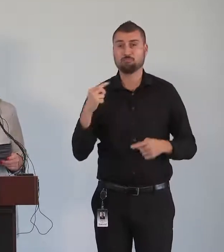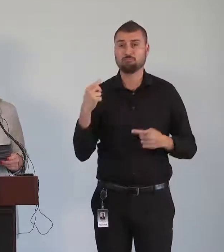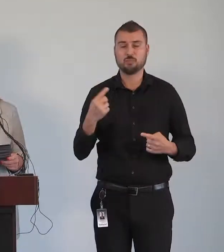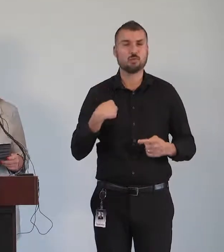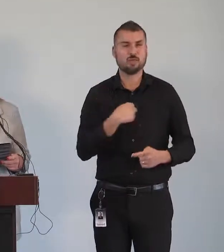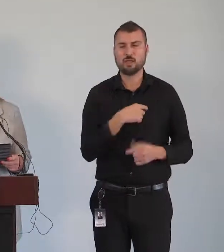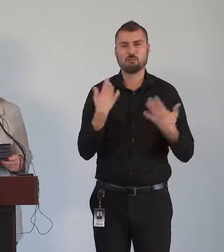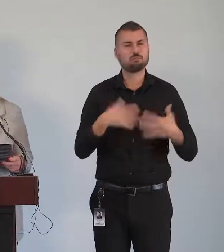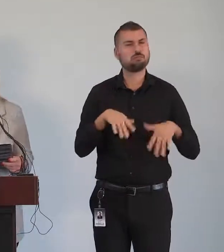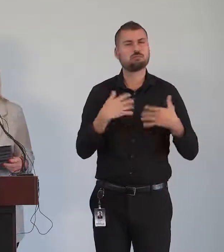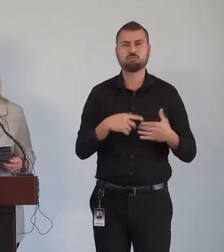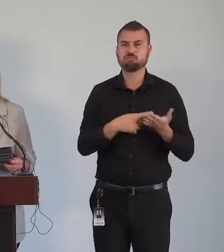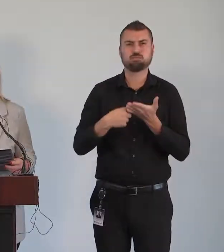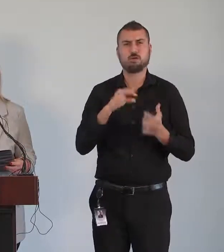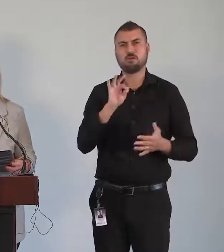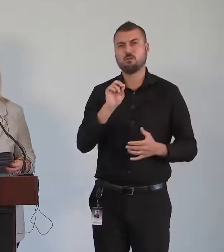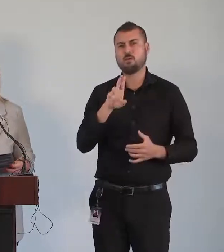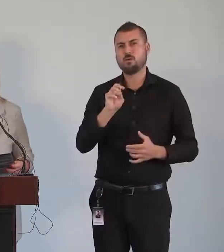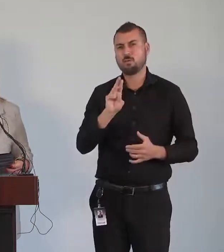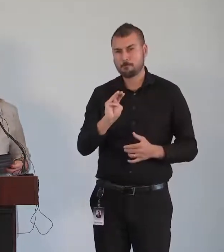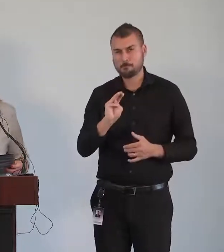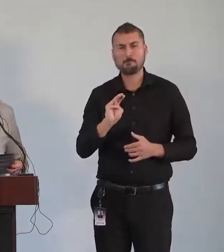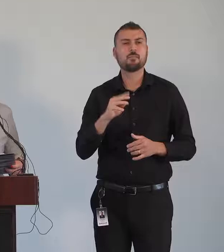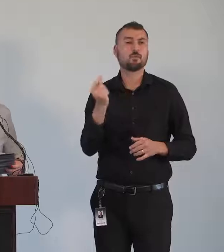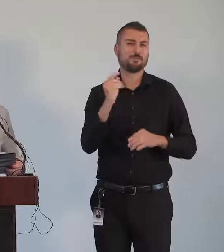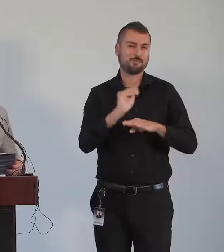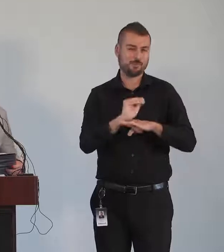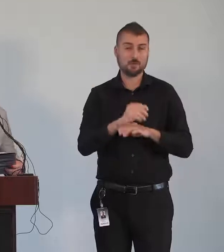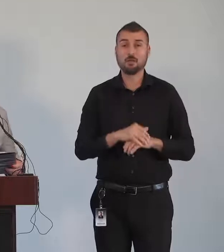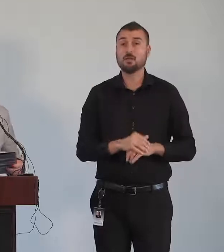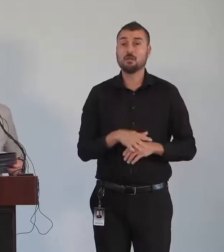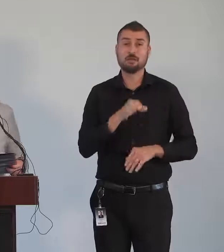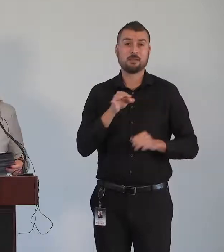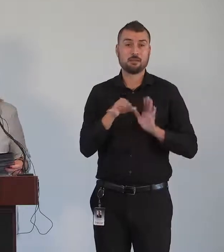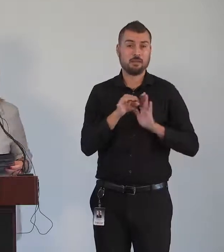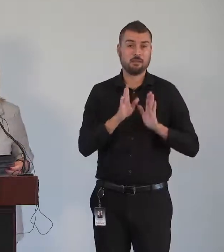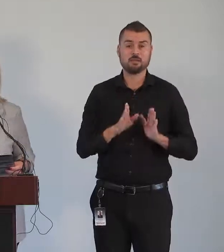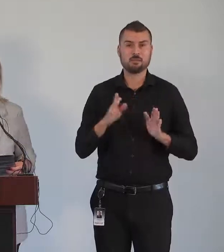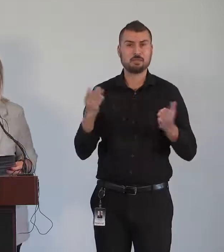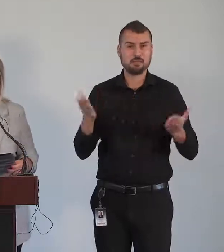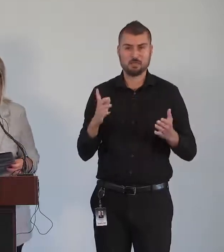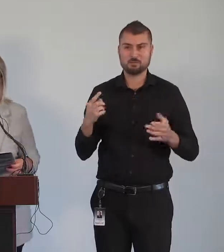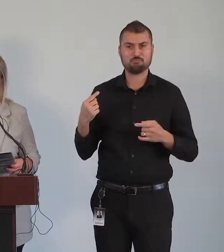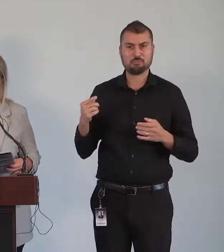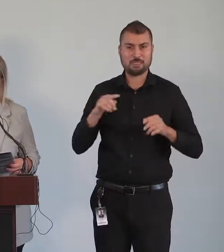foro sólido el martes por la noche los candidatos han estado en la ciudad desde el lunes reuniéndose con